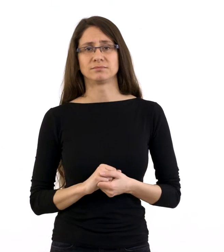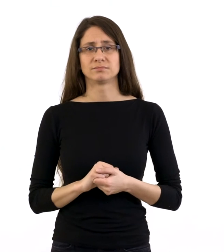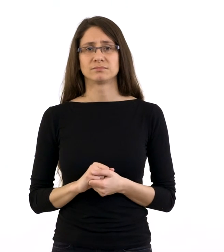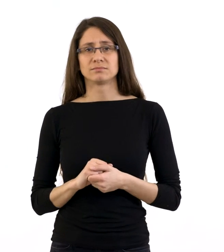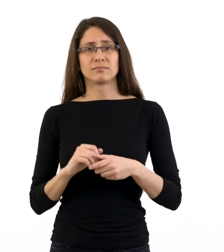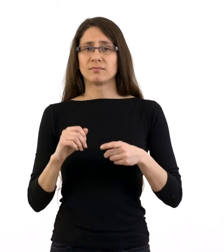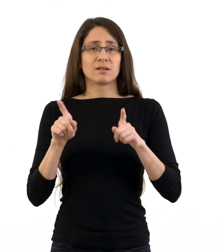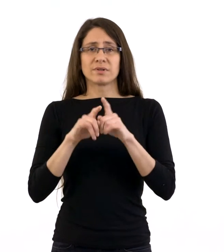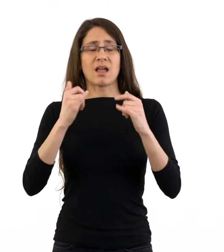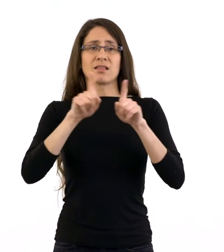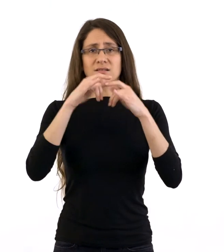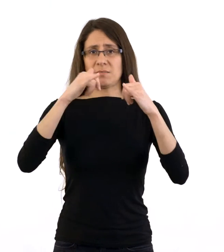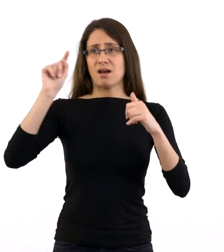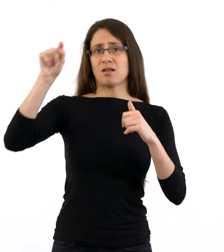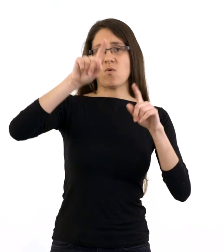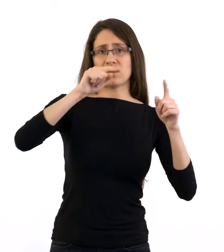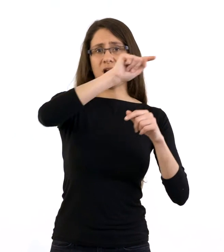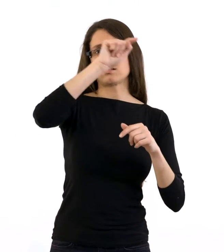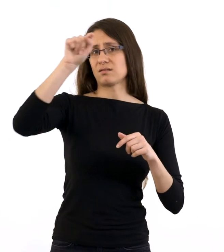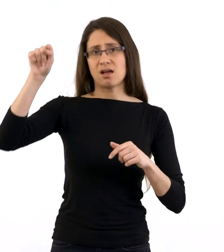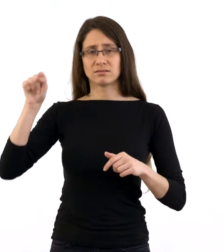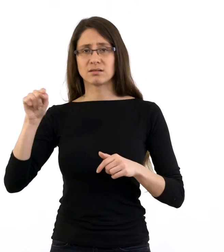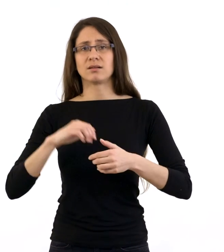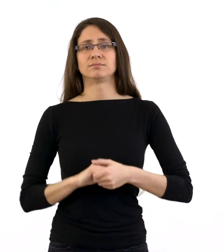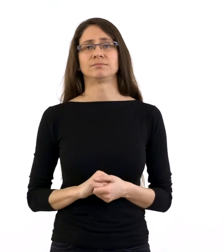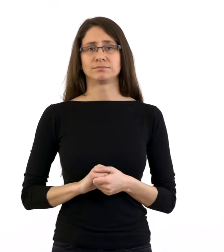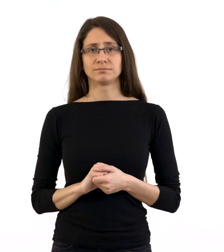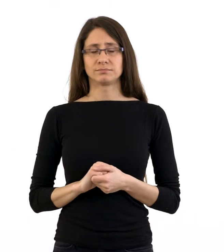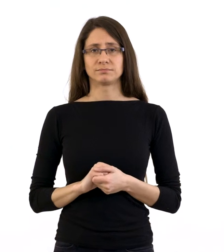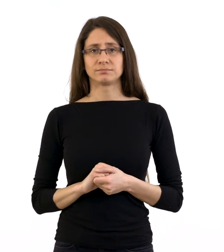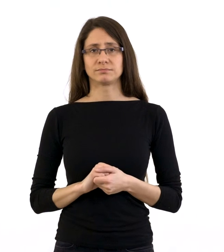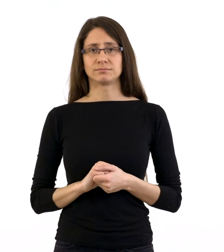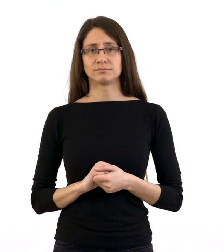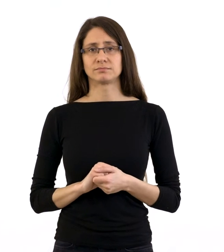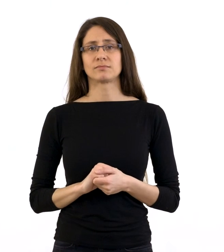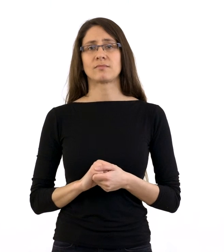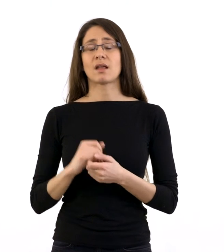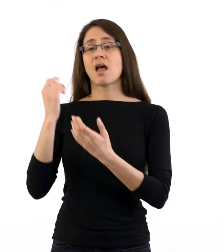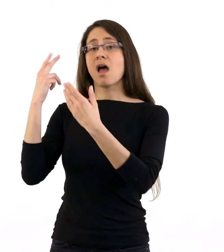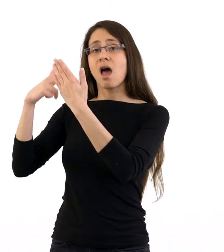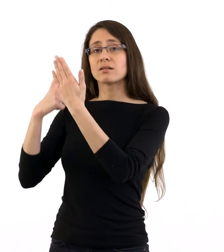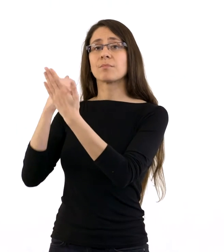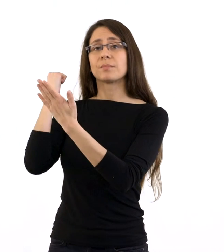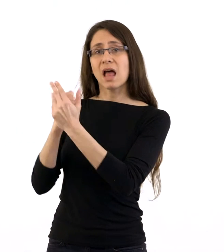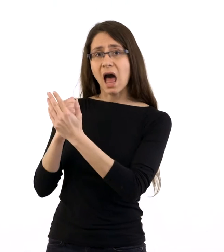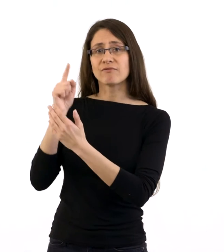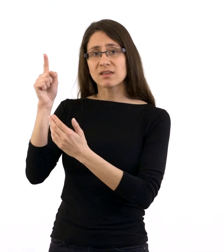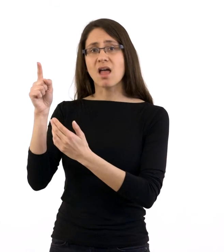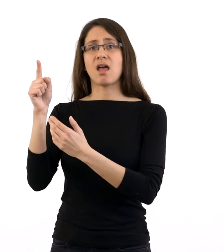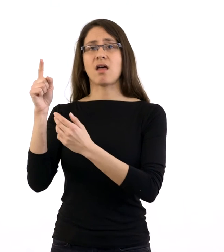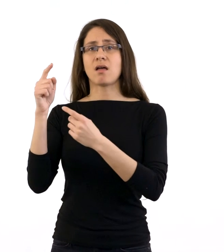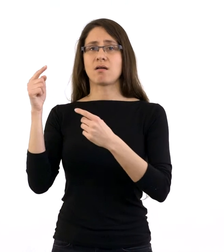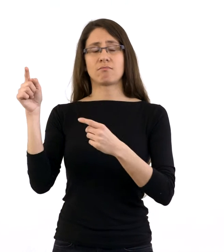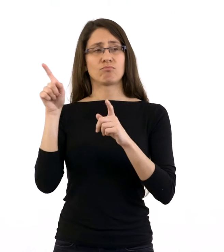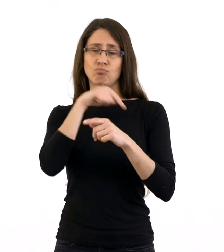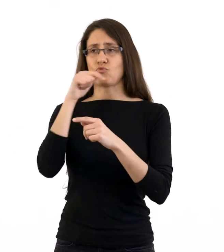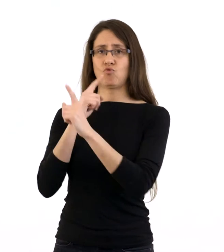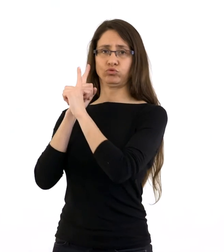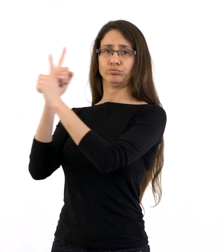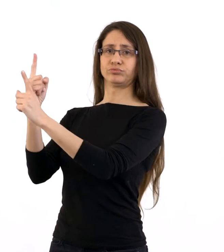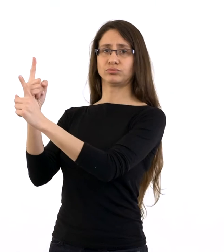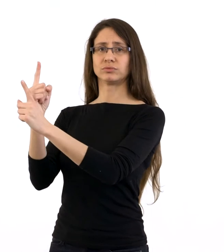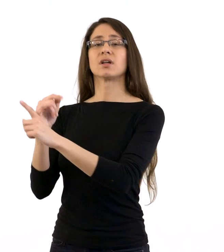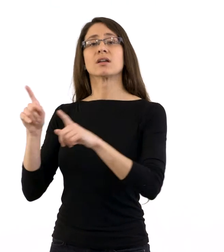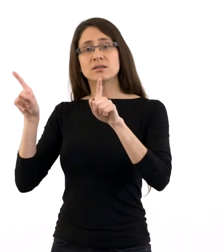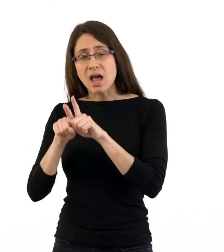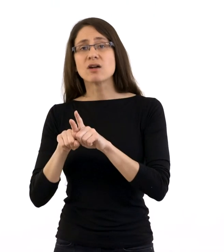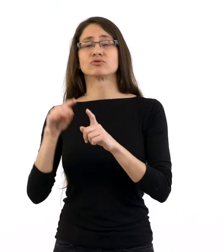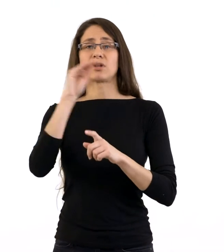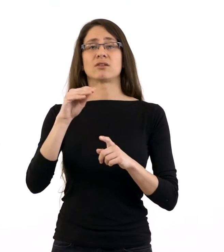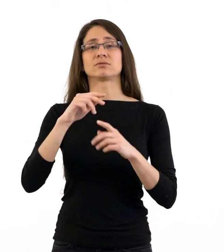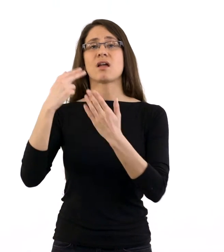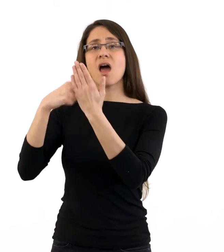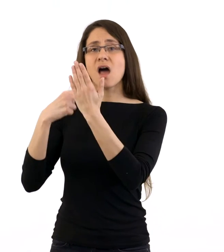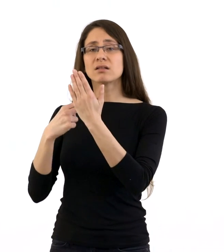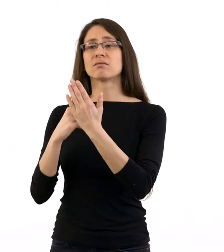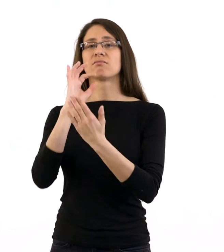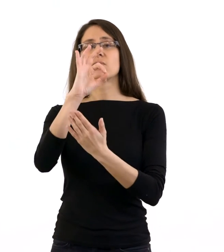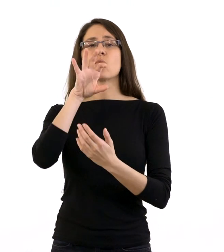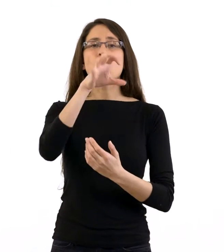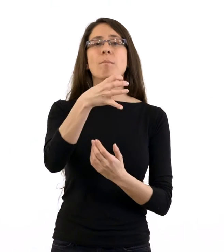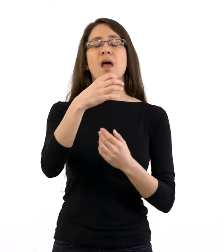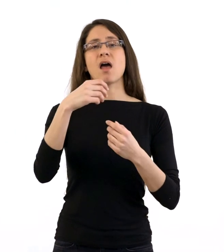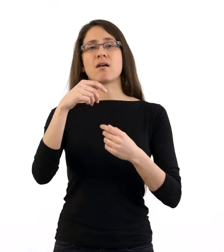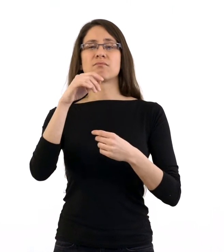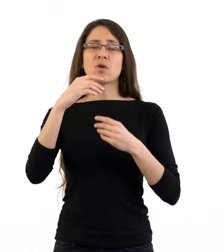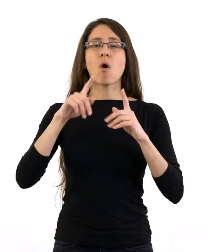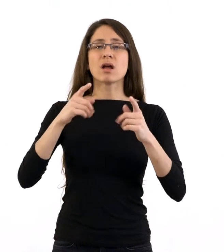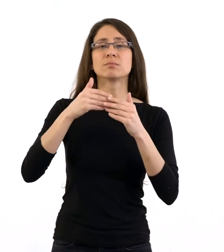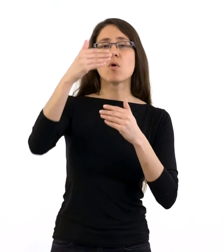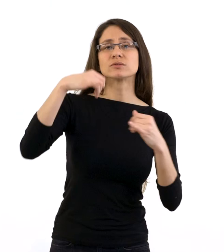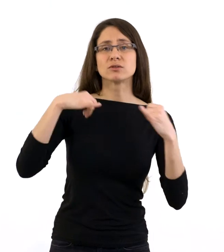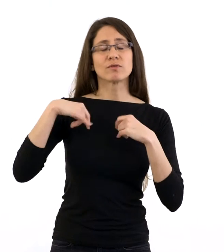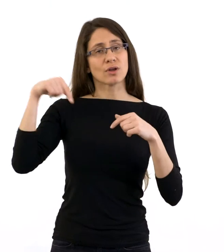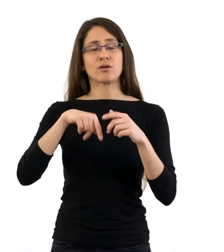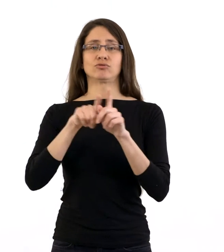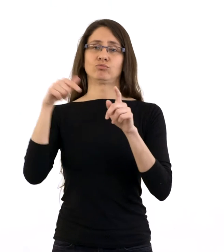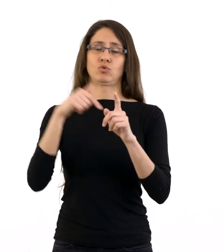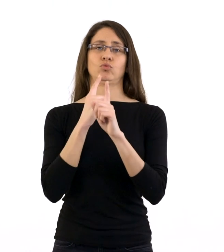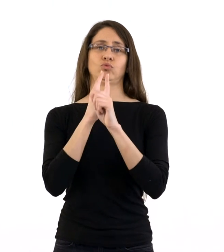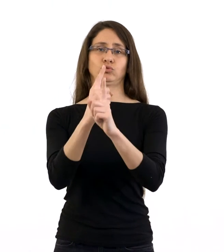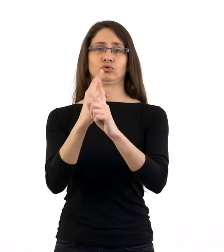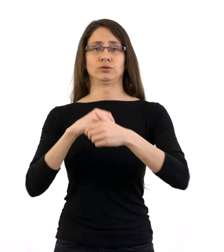co inne podmioty i oprócz regulacji dotyczących sfery pożytku publicznego dotyczą je ogólnie obowiązujące akty prawne.